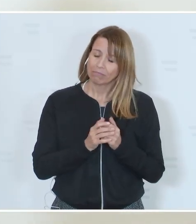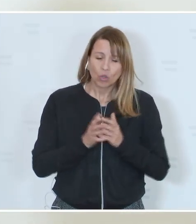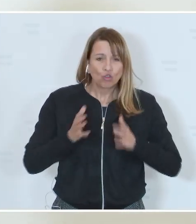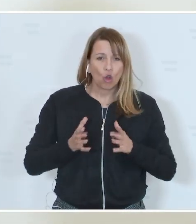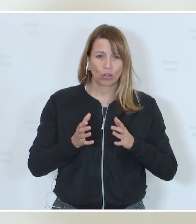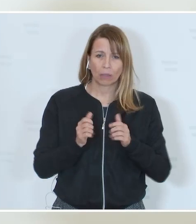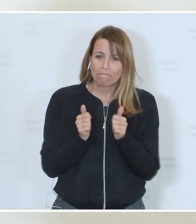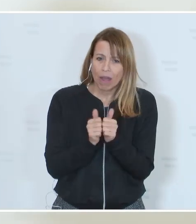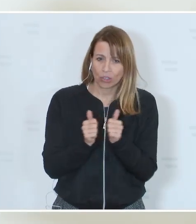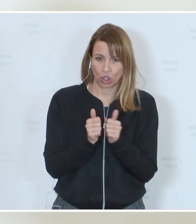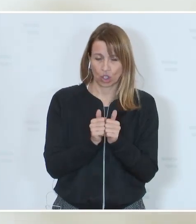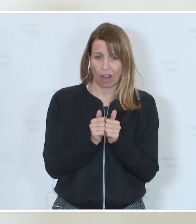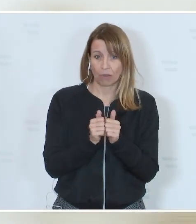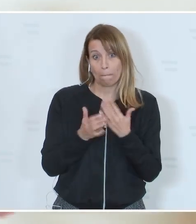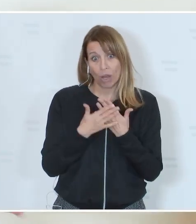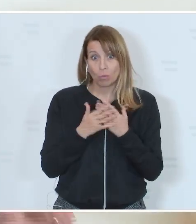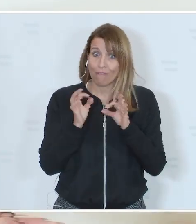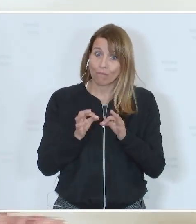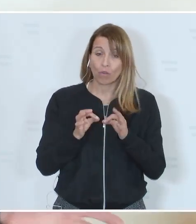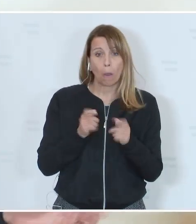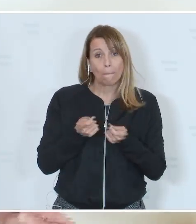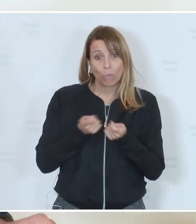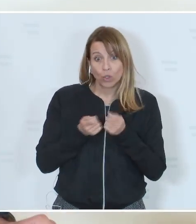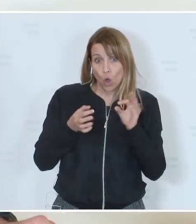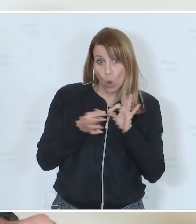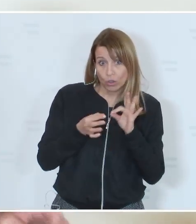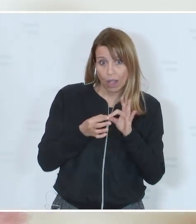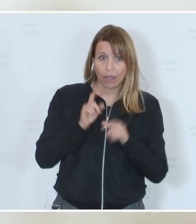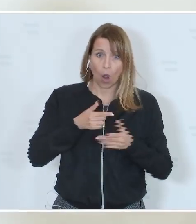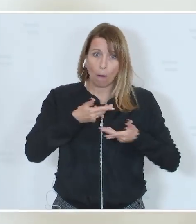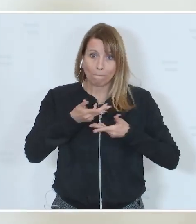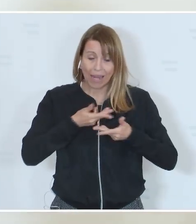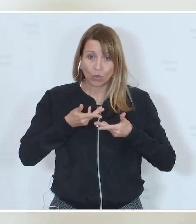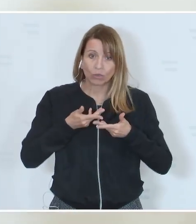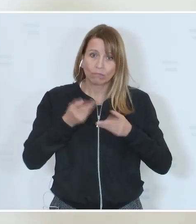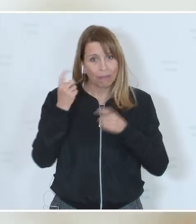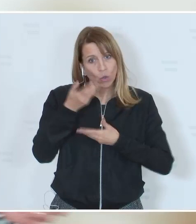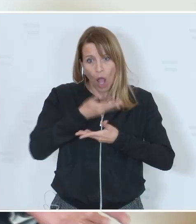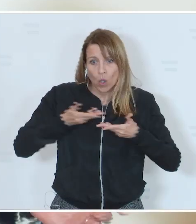für politische Kontakte und auch für den Meinungsaustausch auf vielfältiger Ebene.